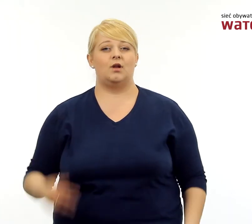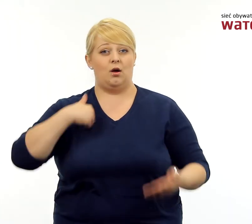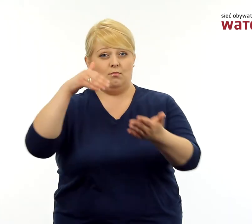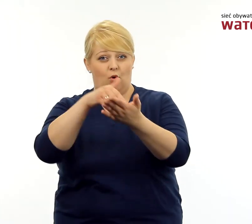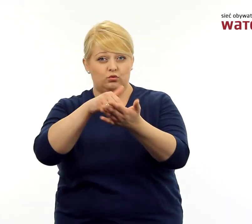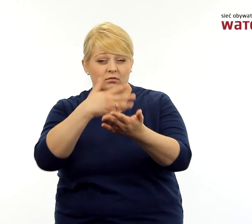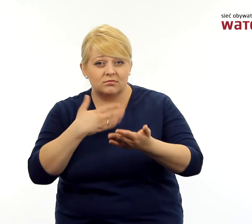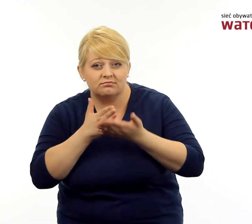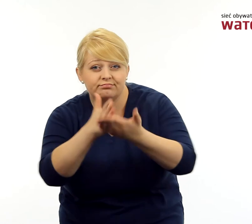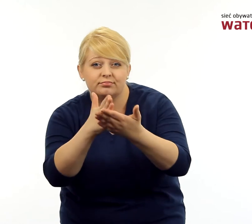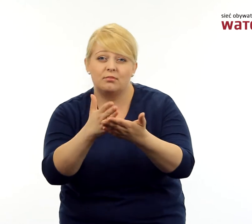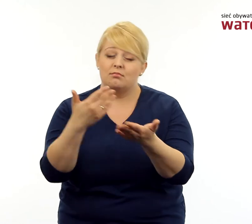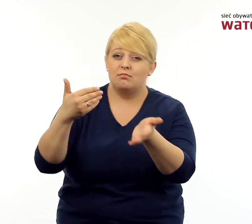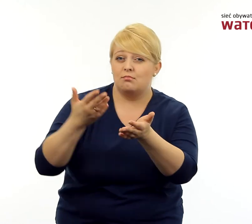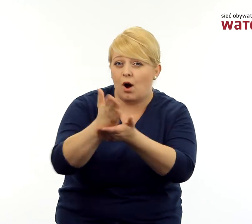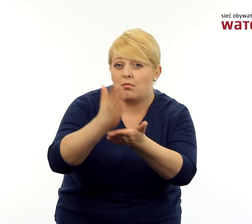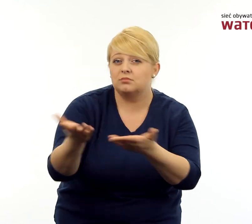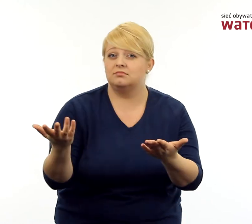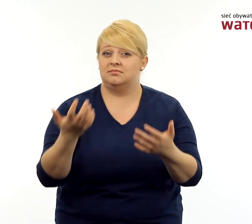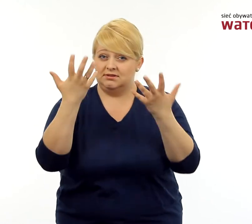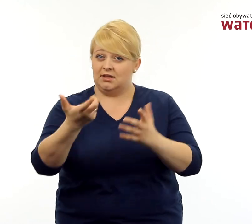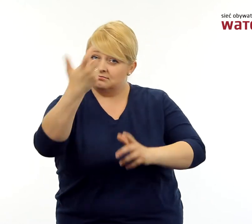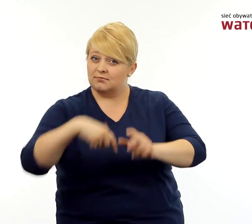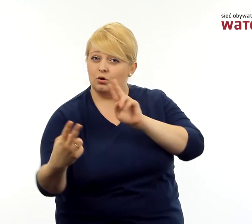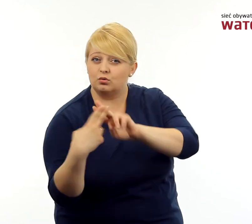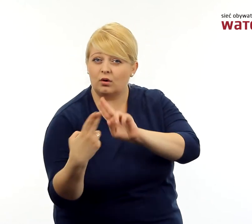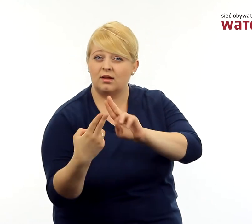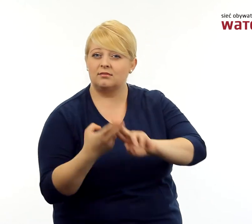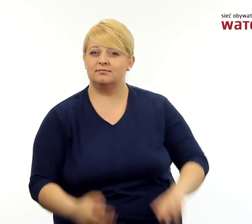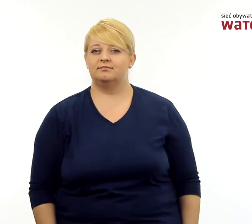Jak uzyskać poradę i kontaktować się z nami?